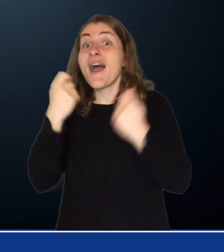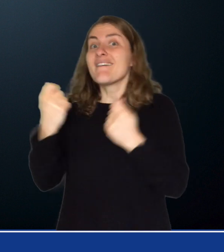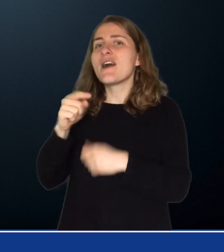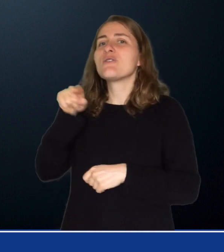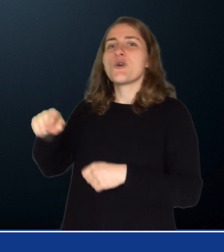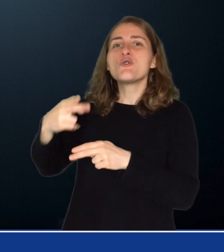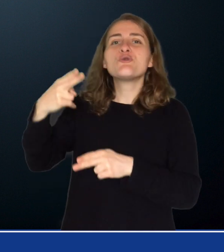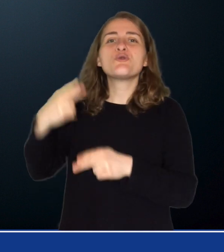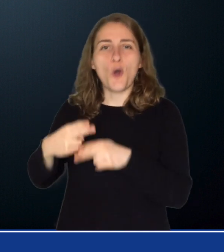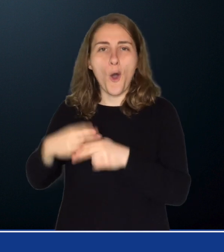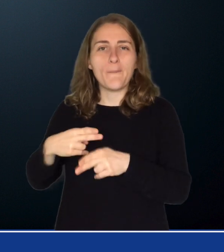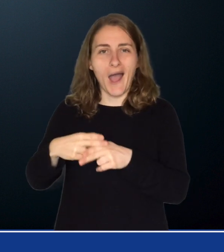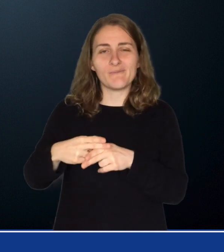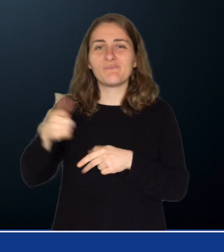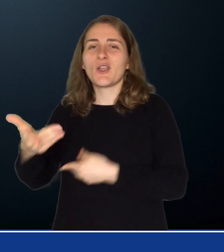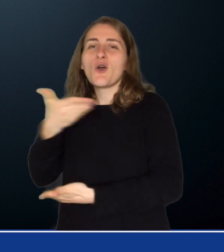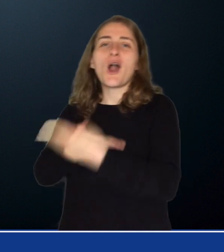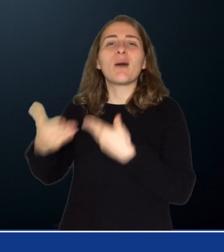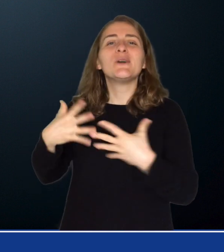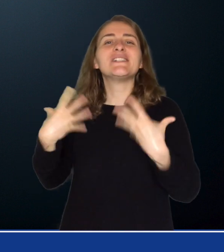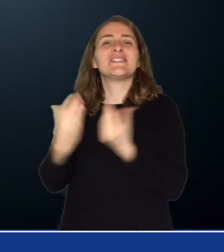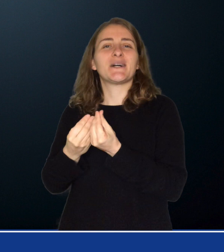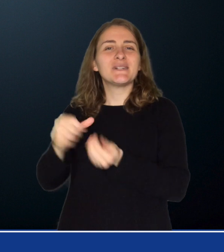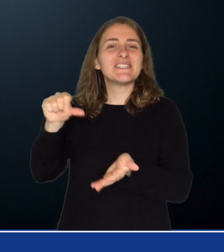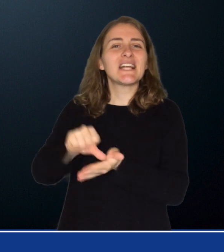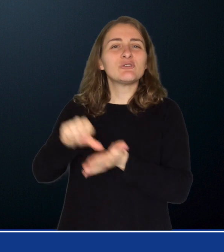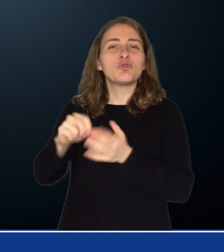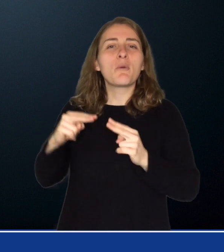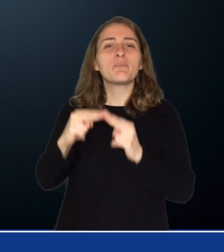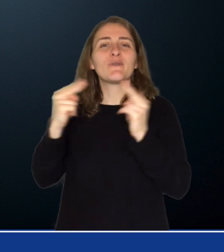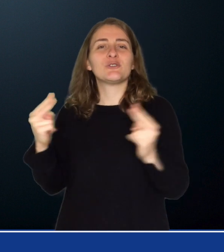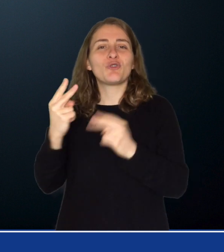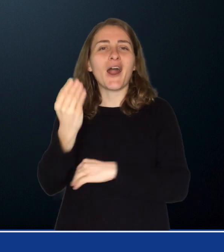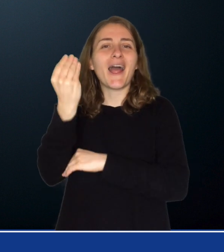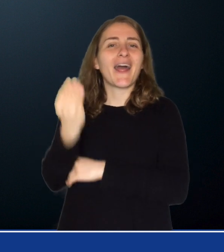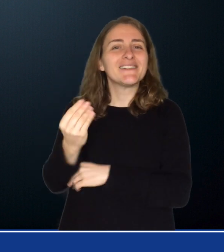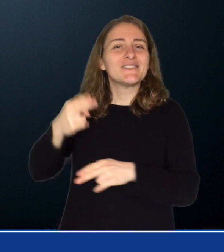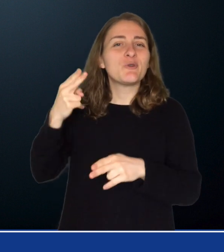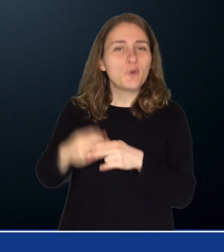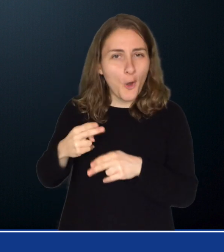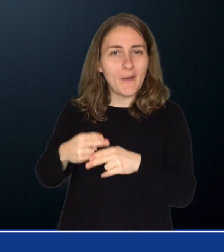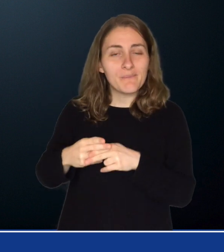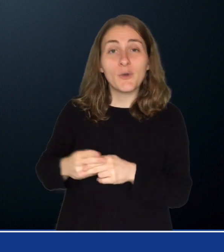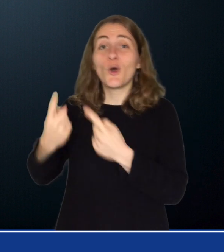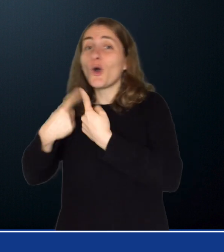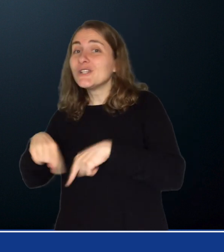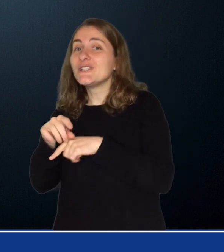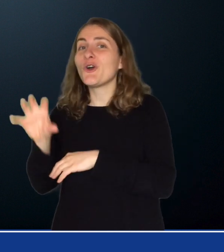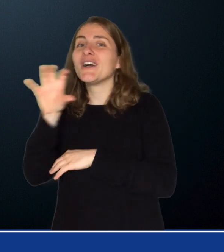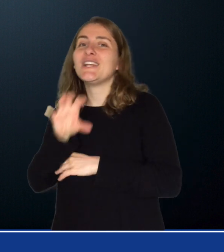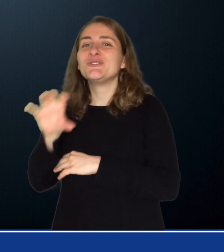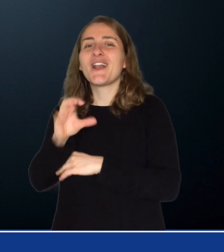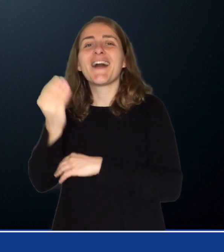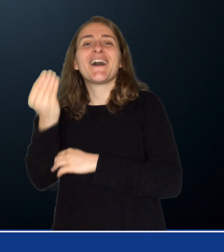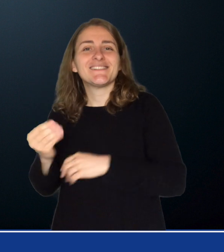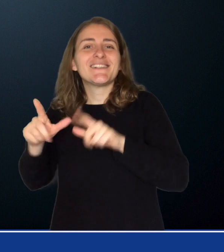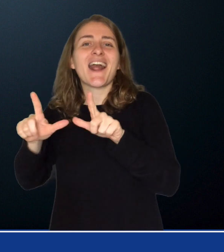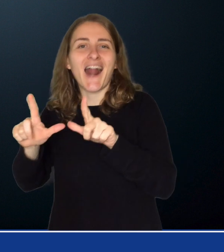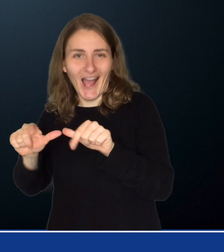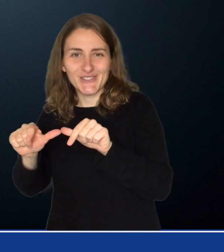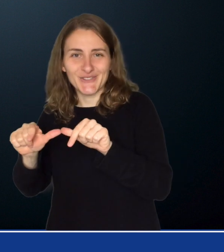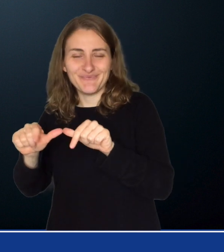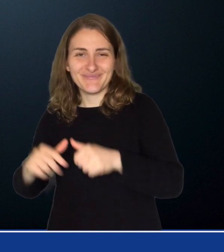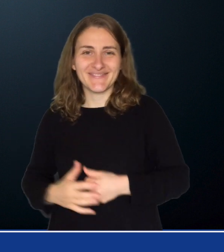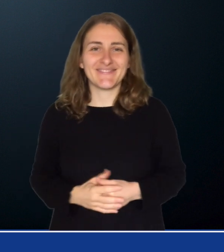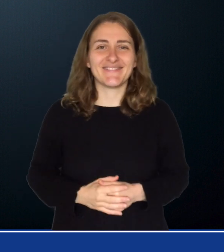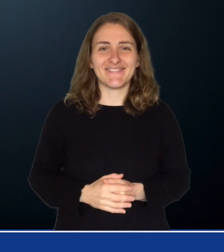uno a Roma organizzato con la Sezione Provinciale ENS di Roma e con il CR ENS Lazio.